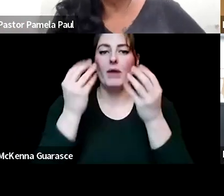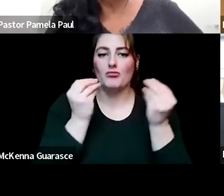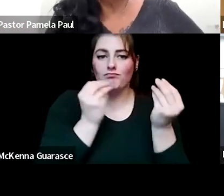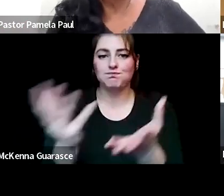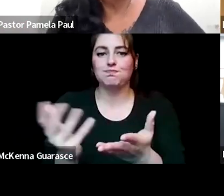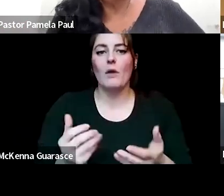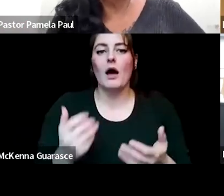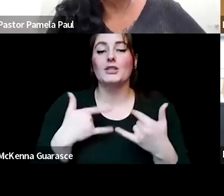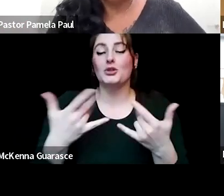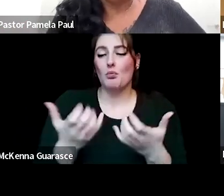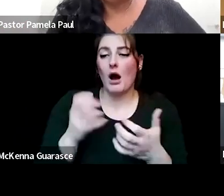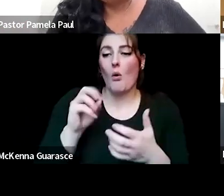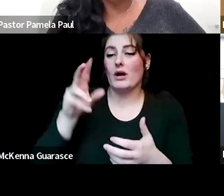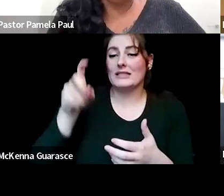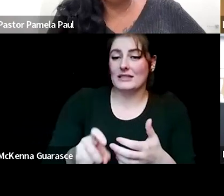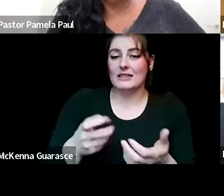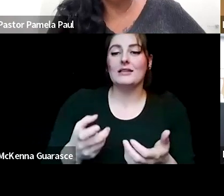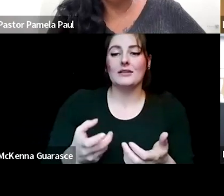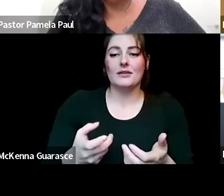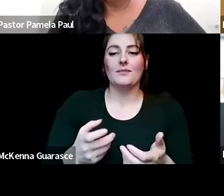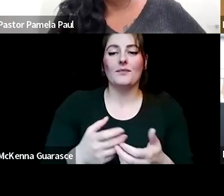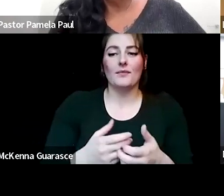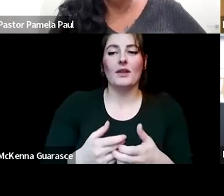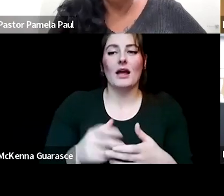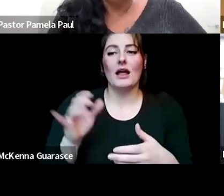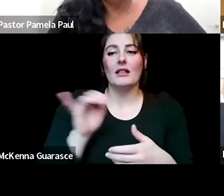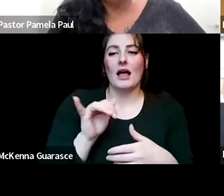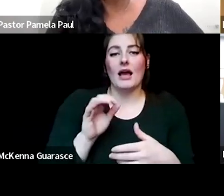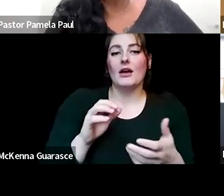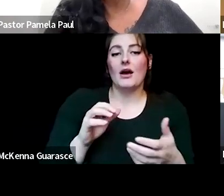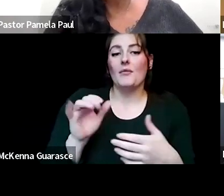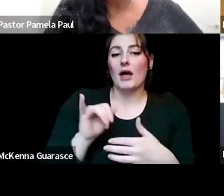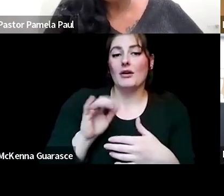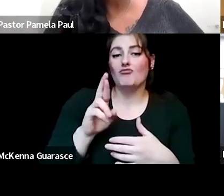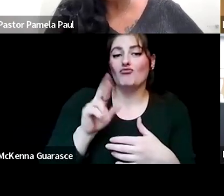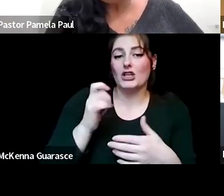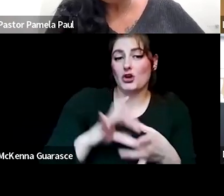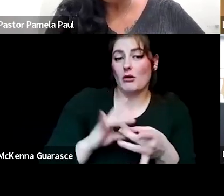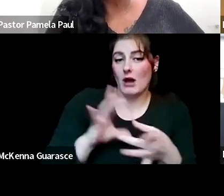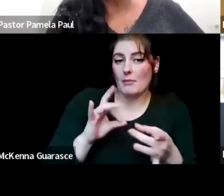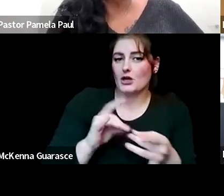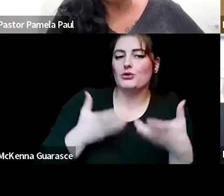como quieran o necesiten. Y como dijo Rachel, no deben perderse la parte